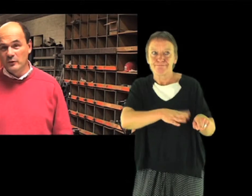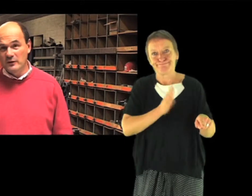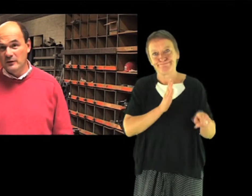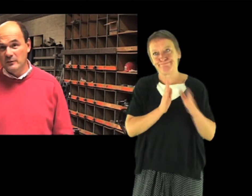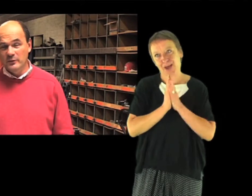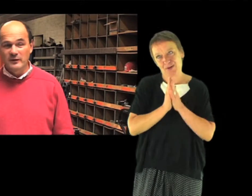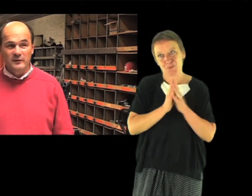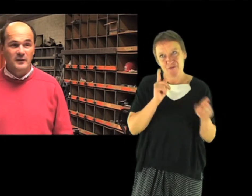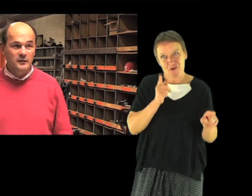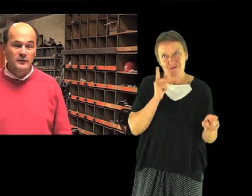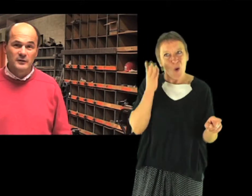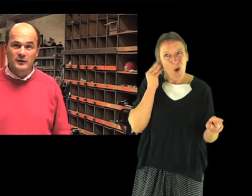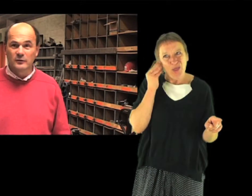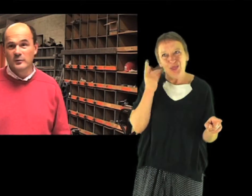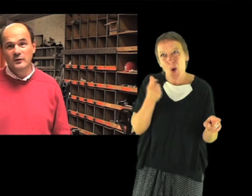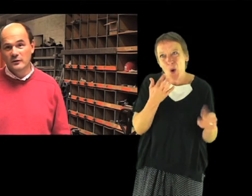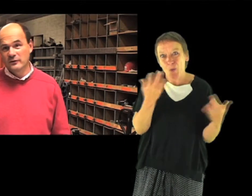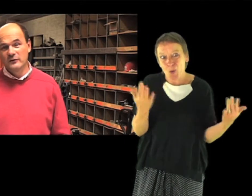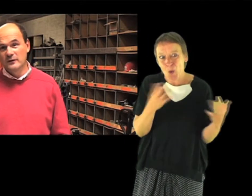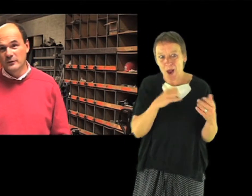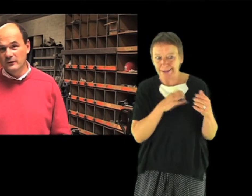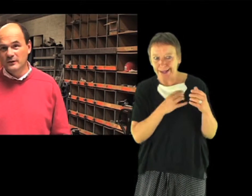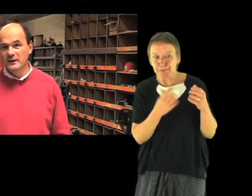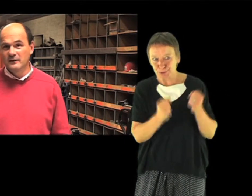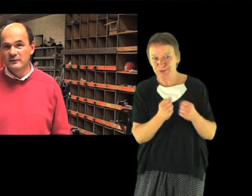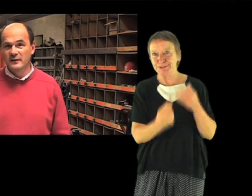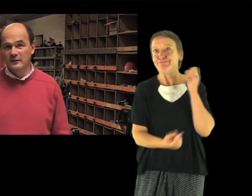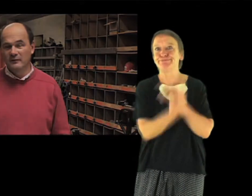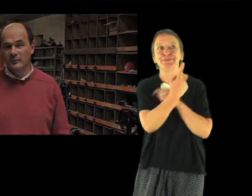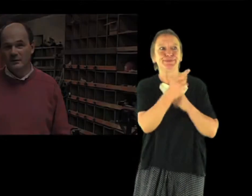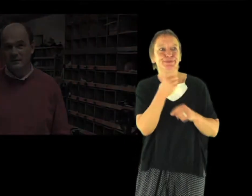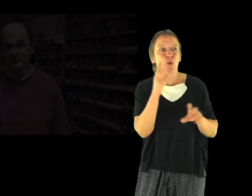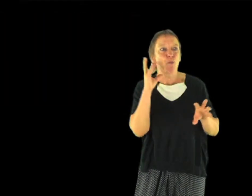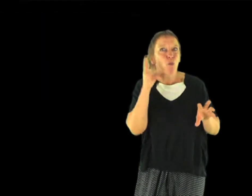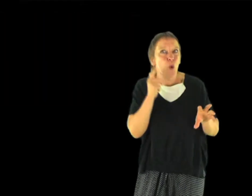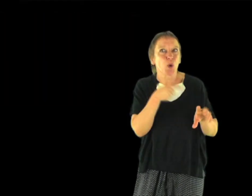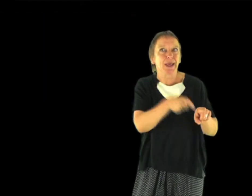parce qu'il y a un bruit qui indique qu'il y a ceci ou cela qui ne va pas.